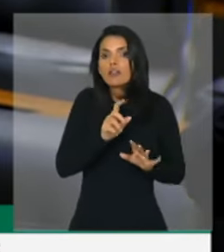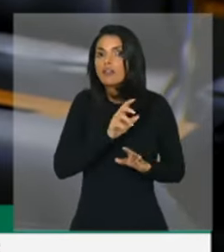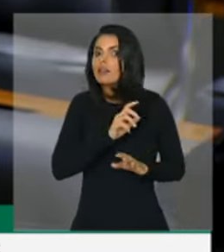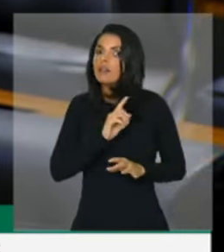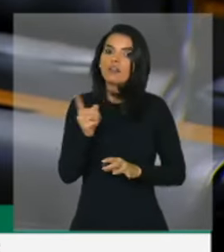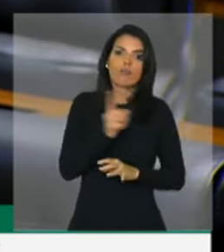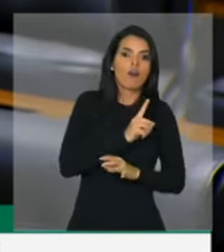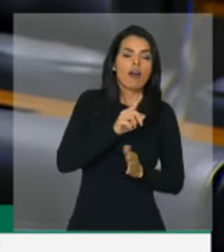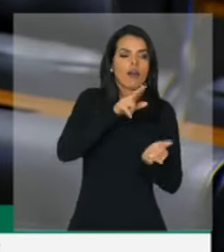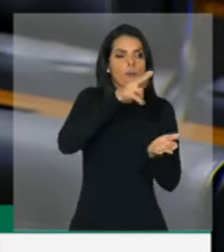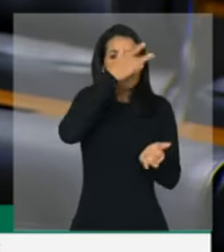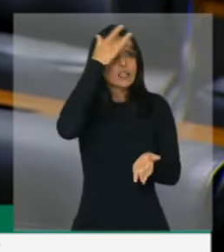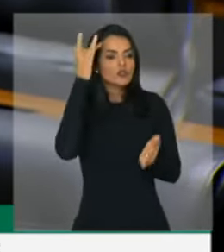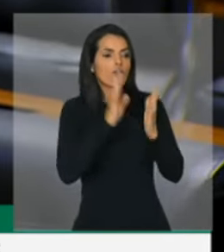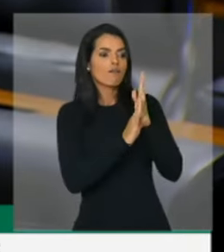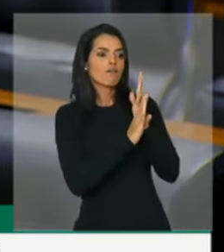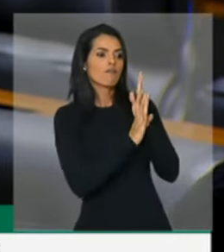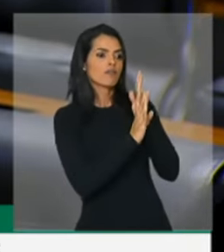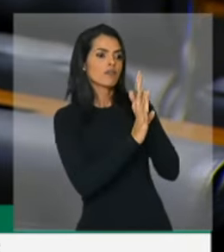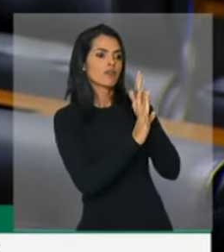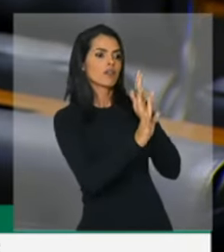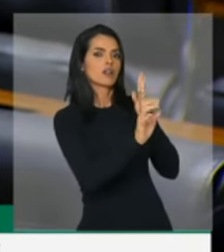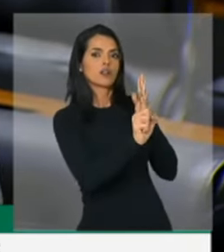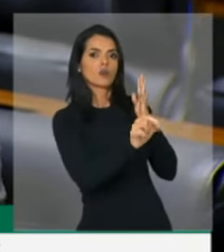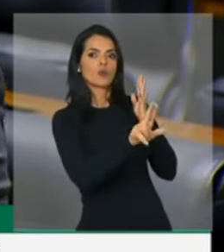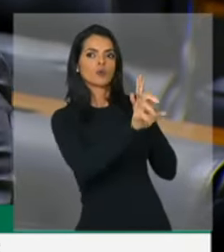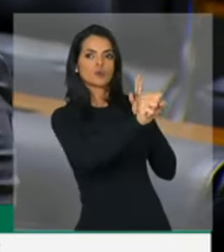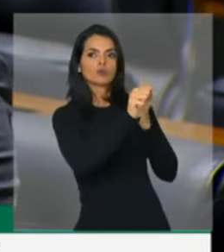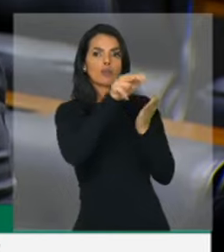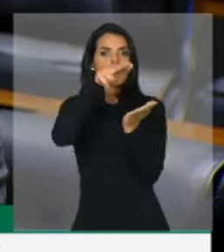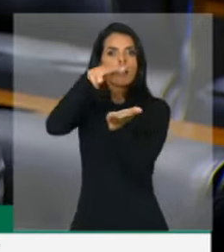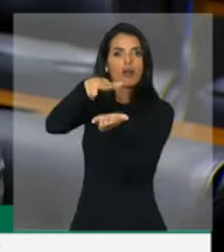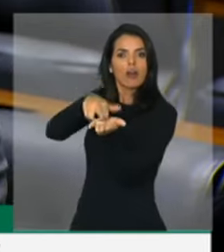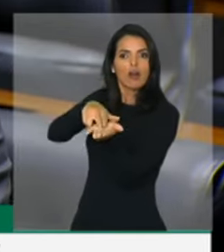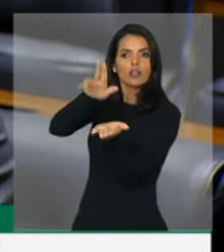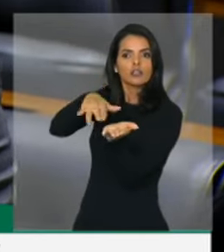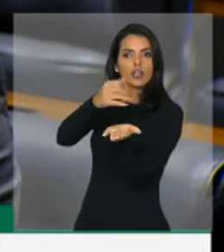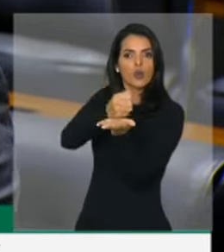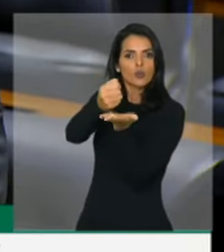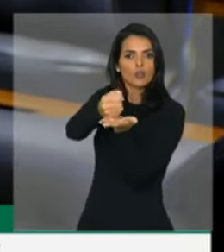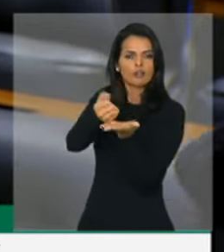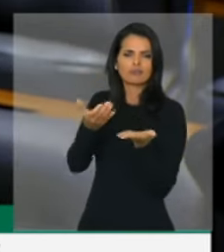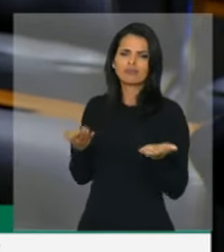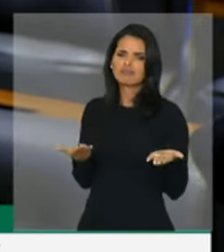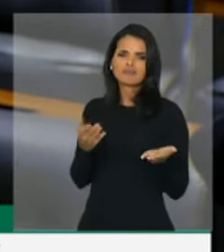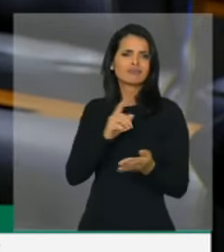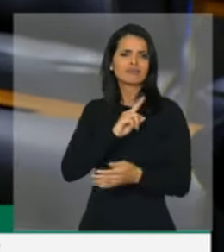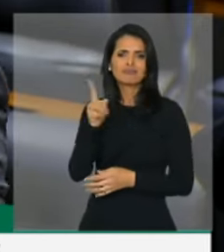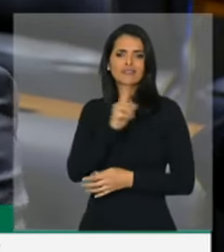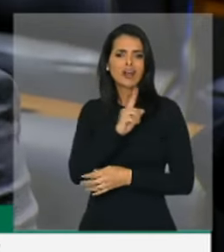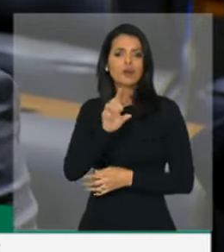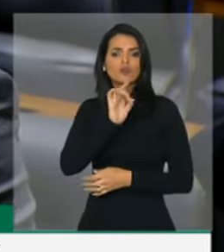DELE DO SUS NO LEITO QUE ELE JÁ CONTRATO ALIZO OU, SÓ VAI COLOCAR NO LEITO NOVO, SÓ VAI ABRIR NOVOS LEITOS. É ESSE